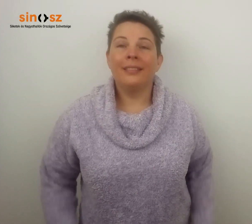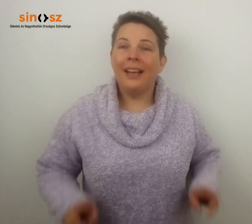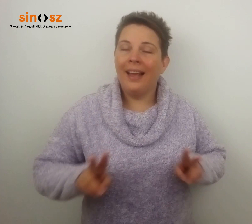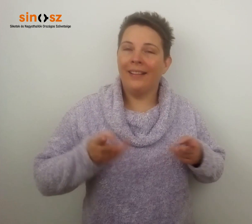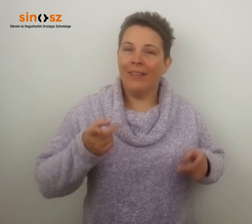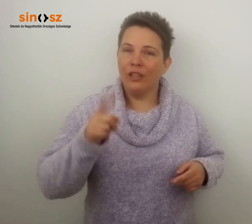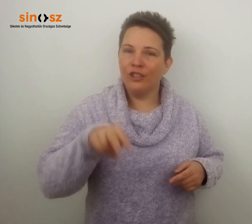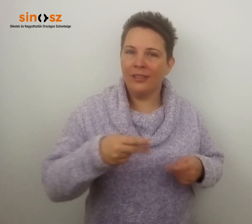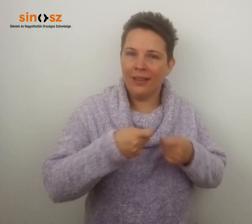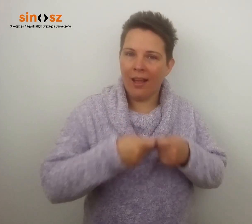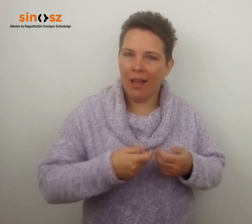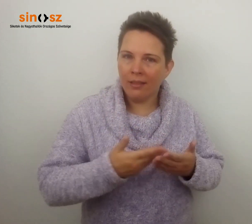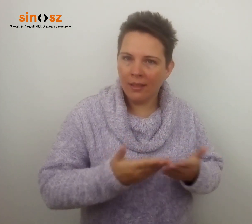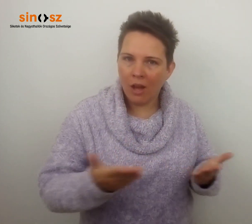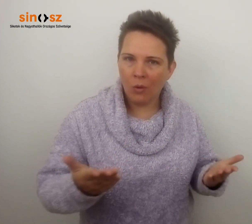Kedves SINA tagok!